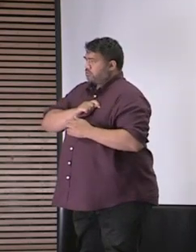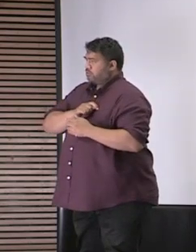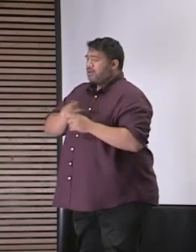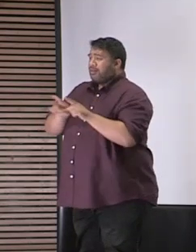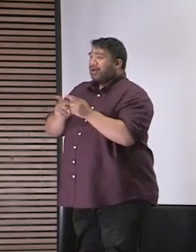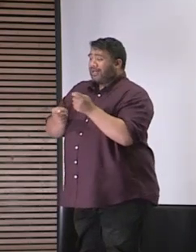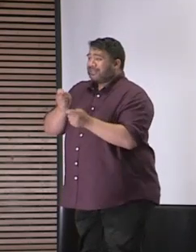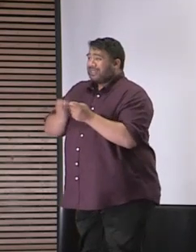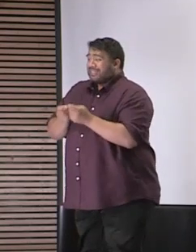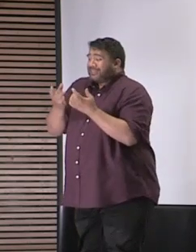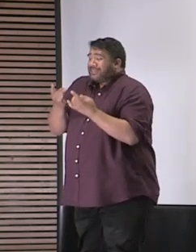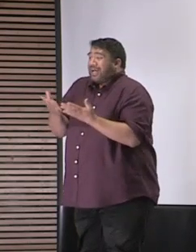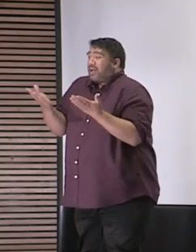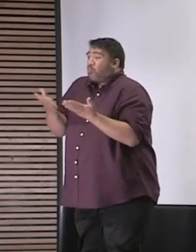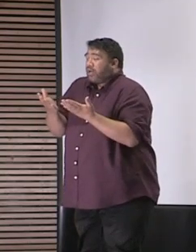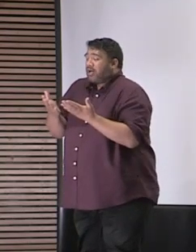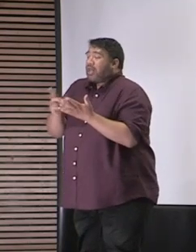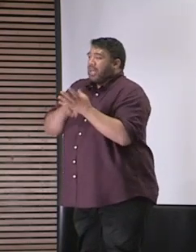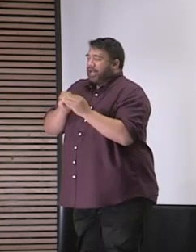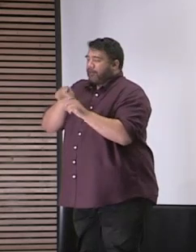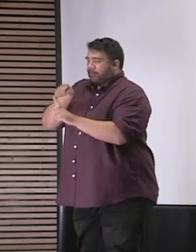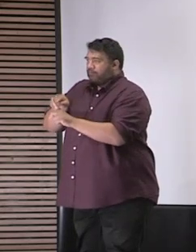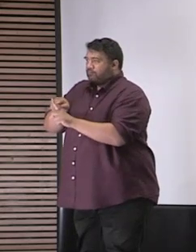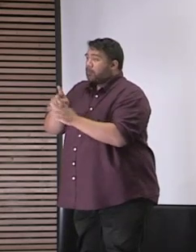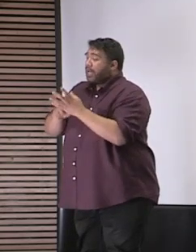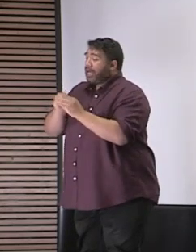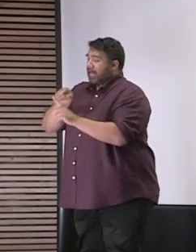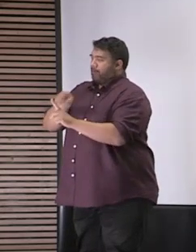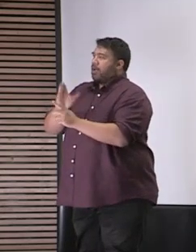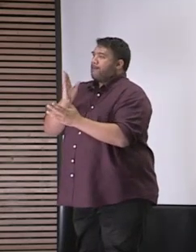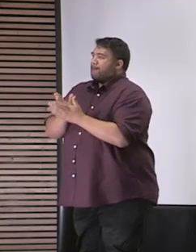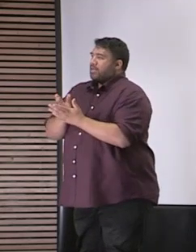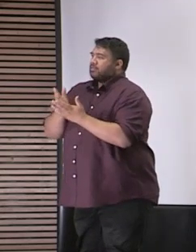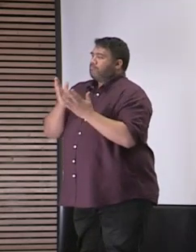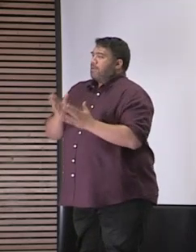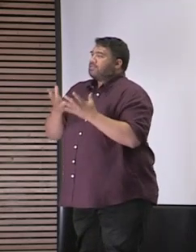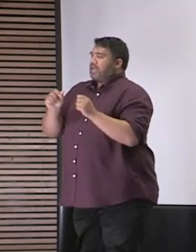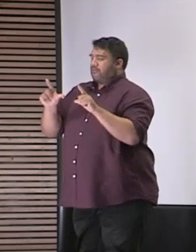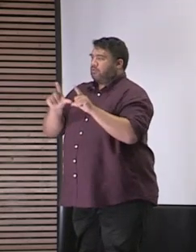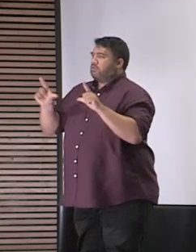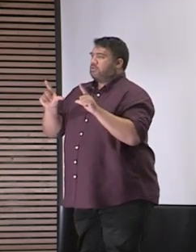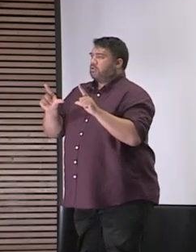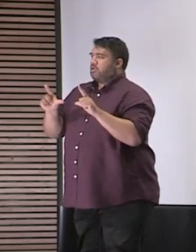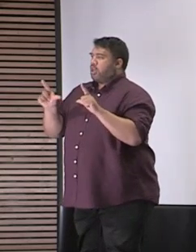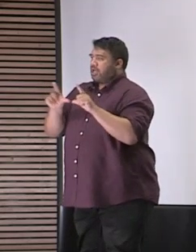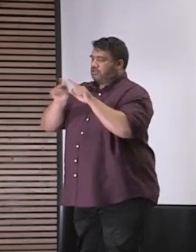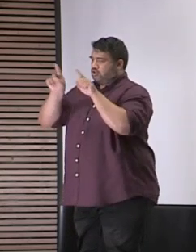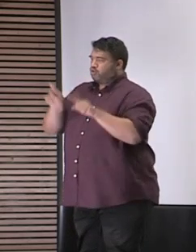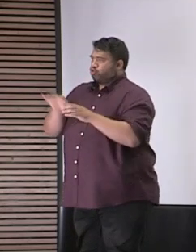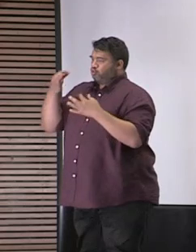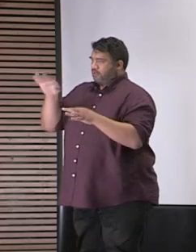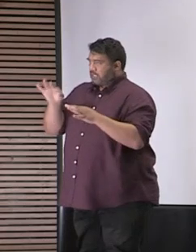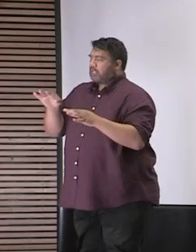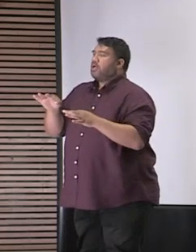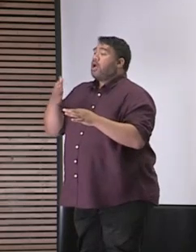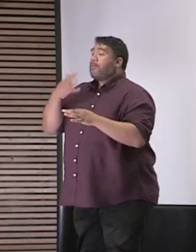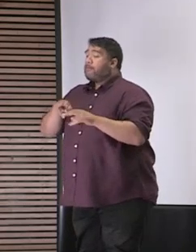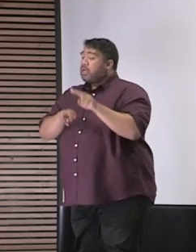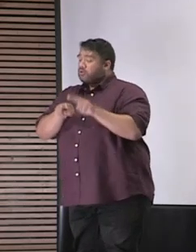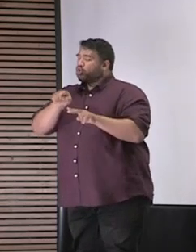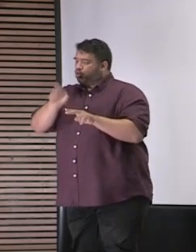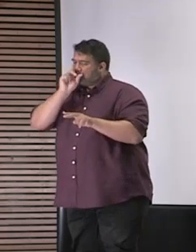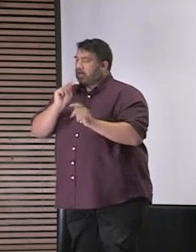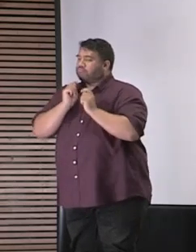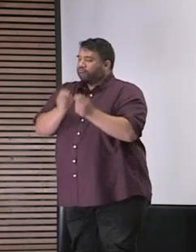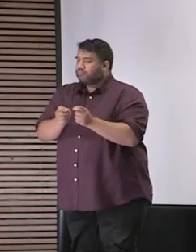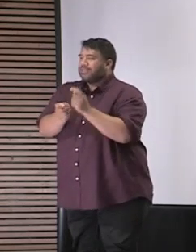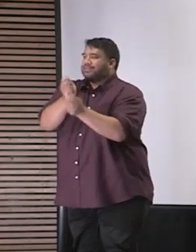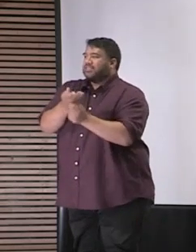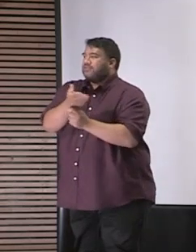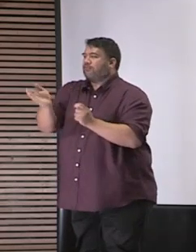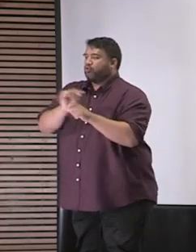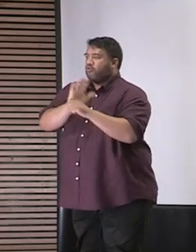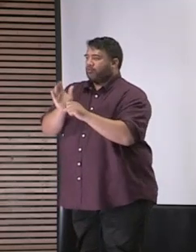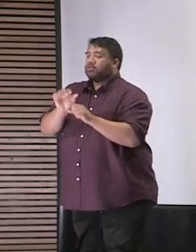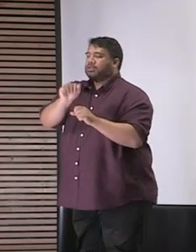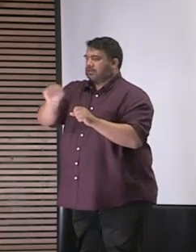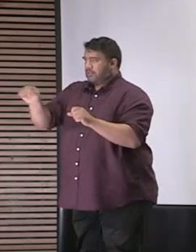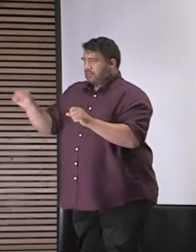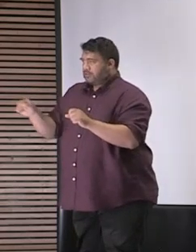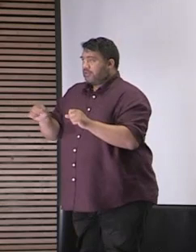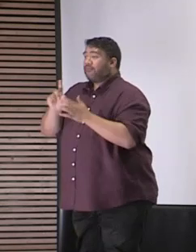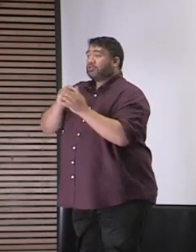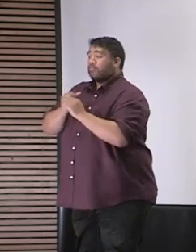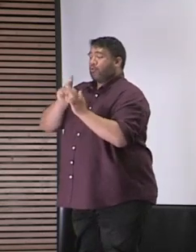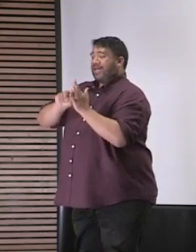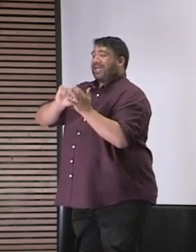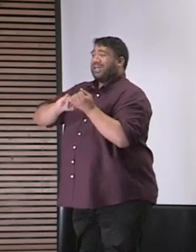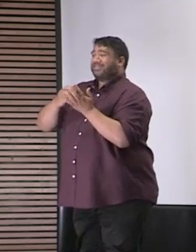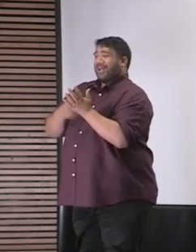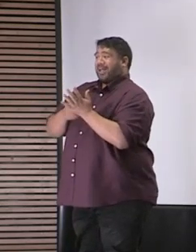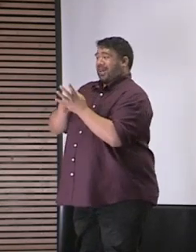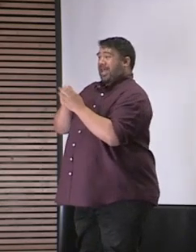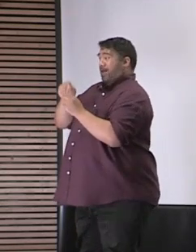confianza en nuestras pruebas.